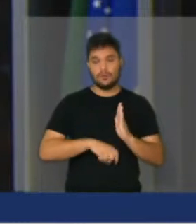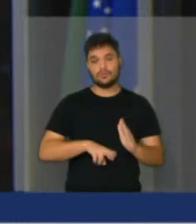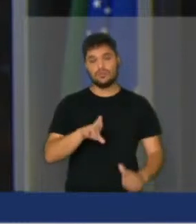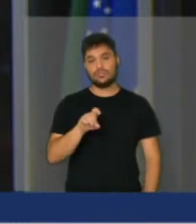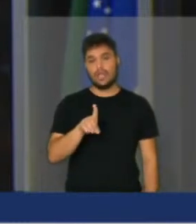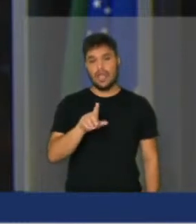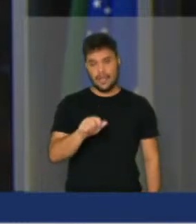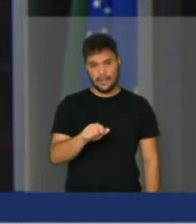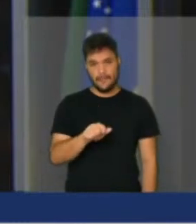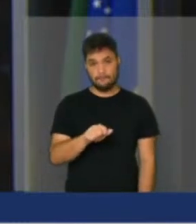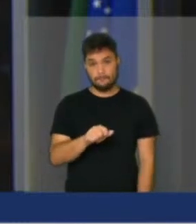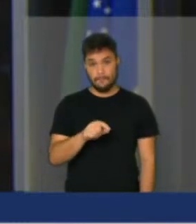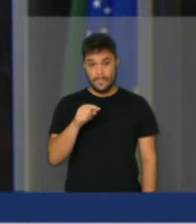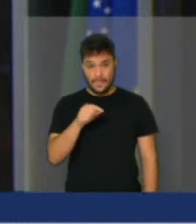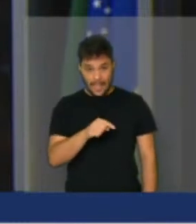REFORMA TEVE... TEVE UM BENEFÍCIO CONCEDIDO ÀS